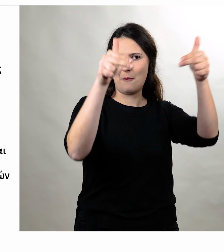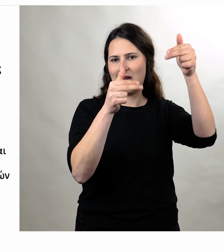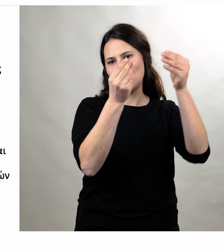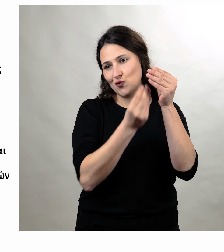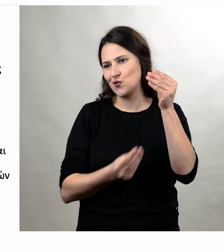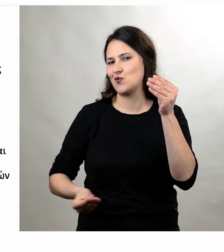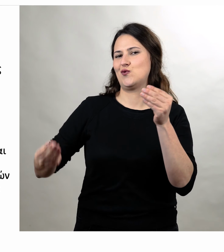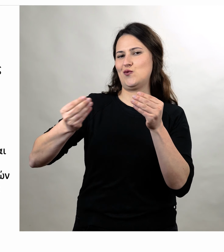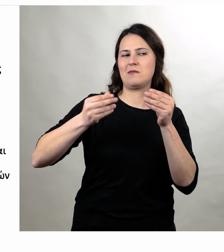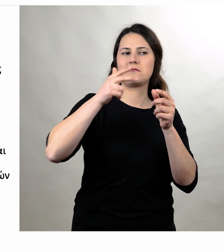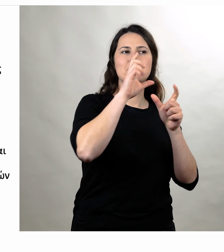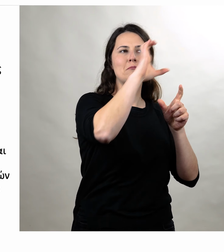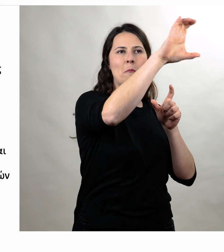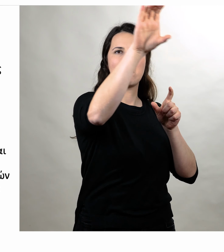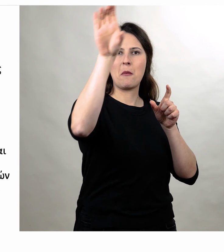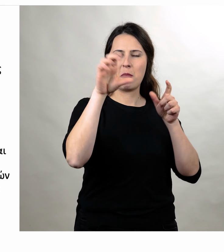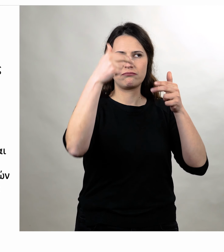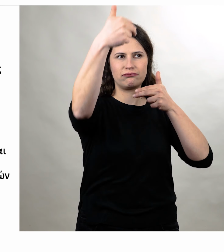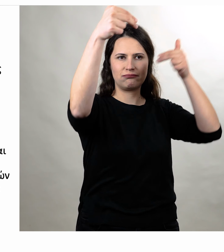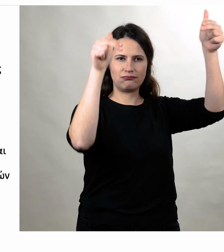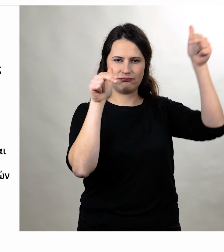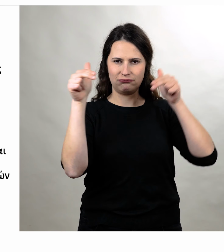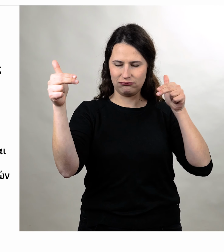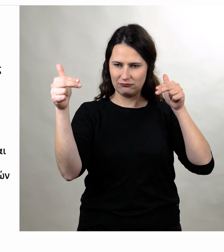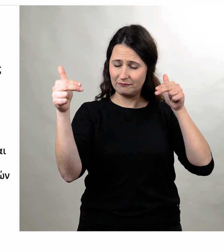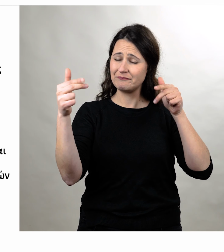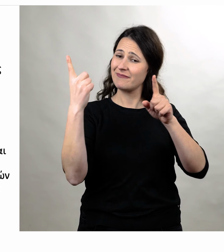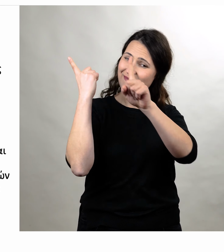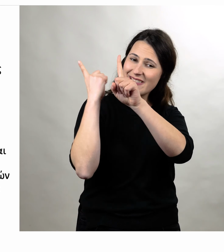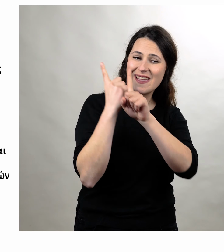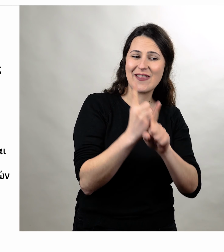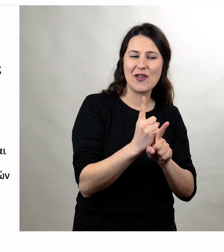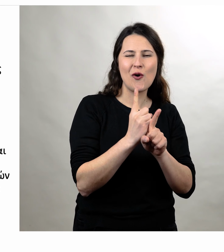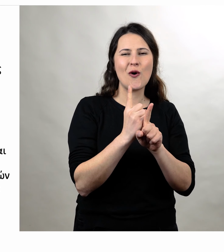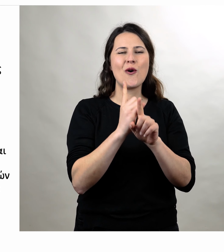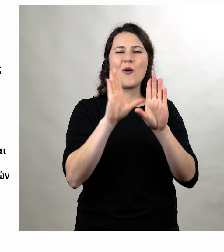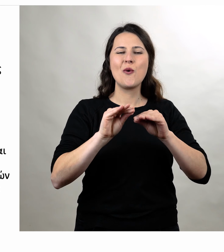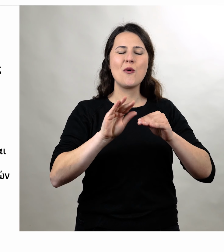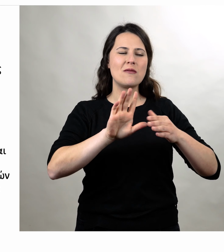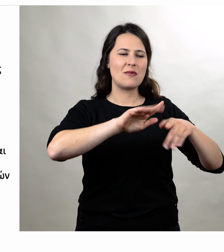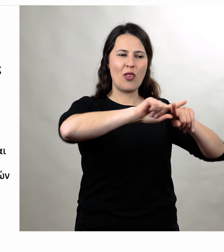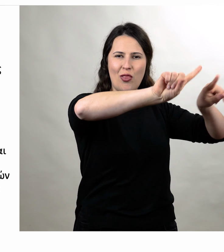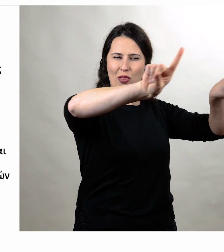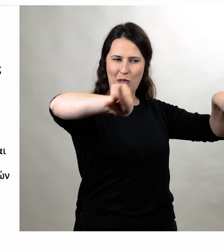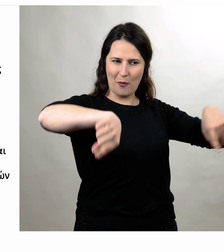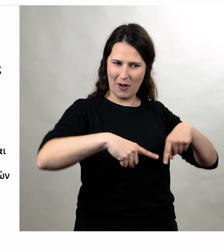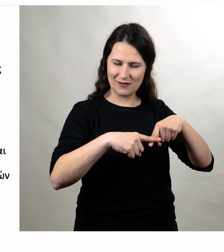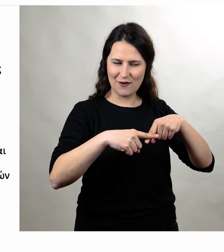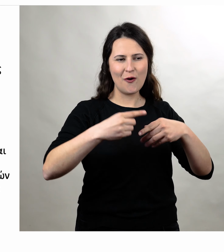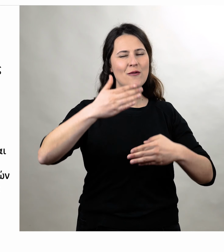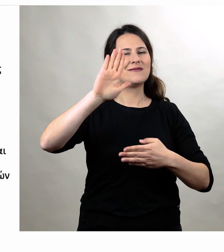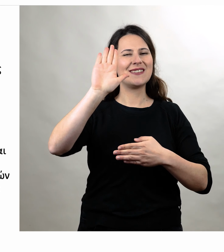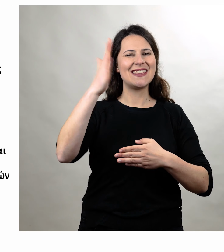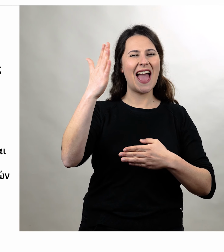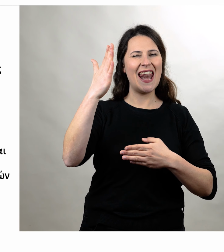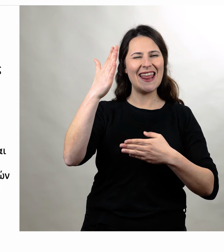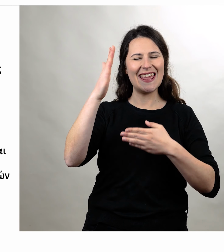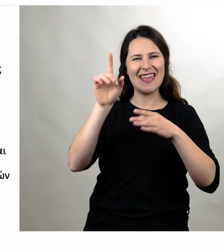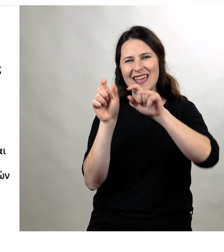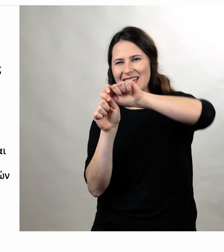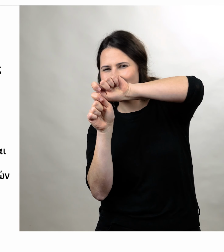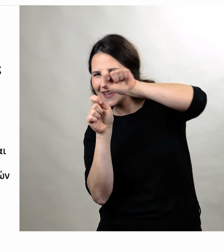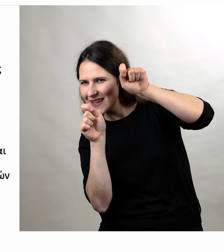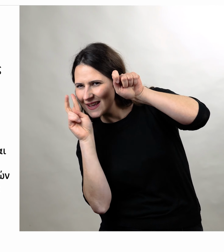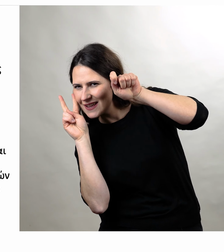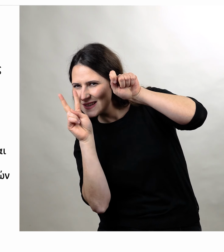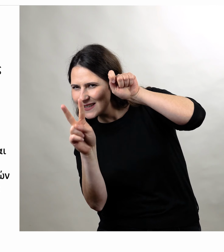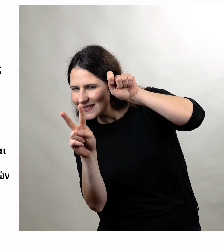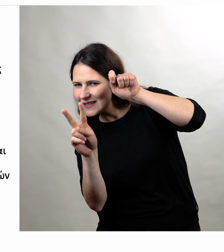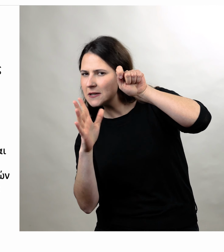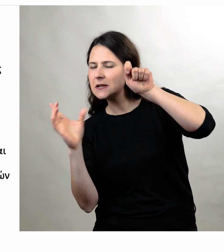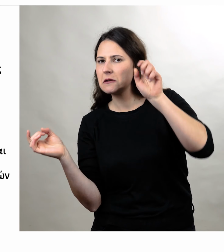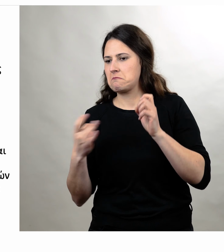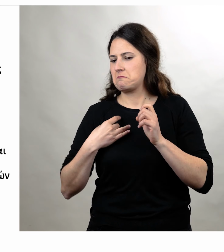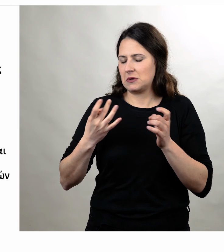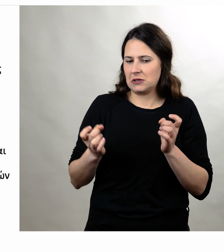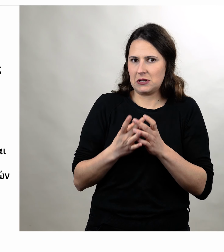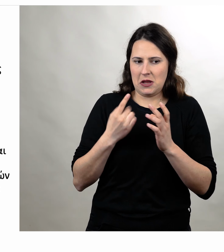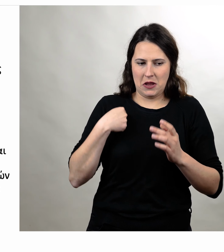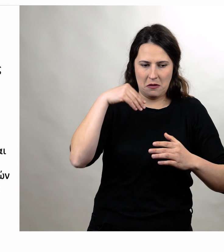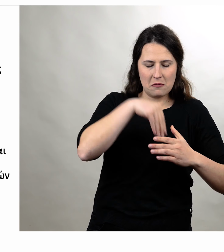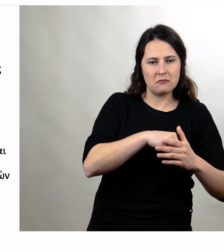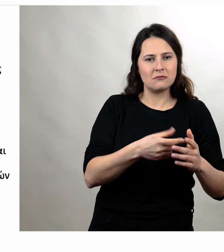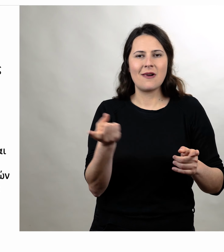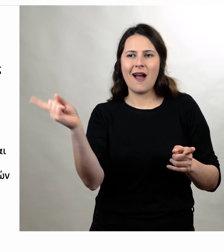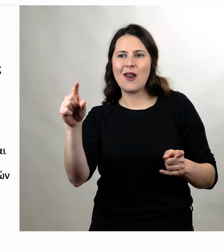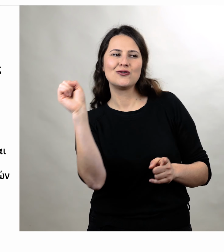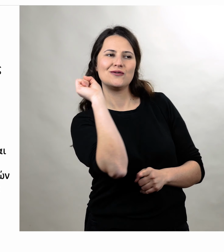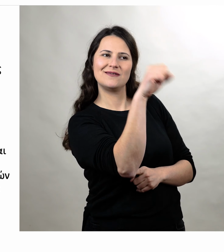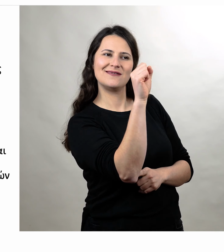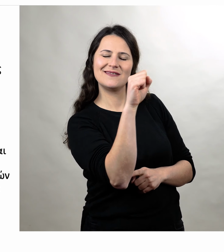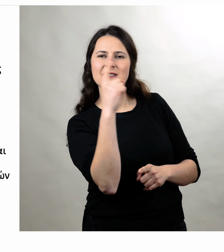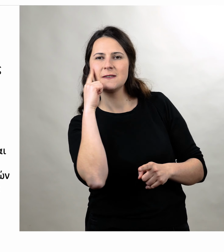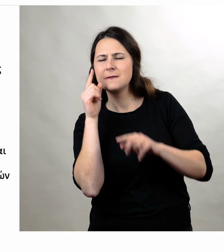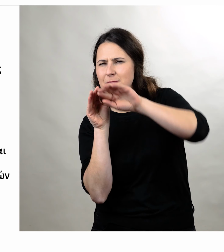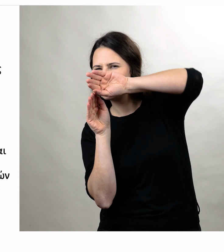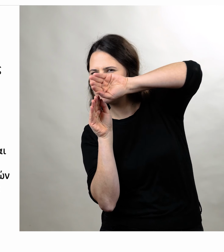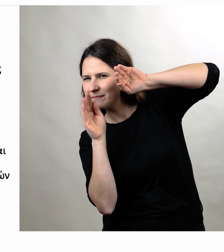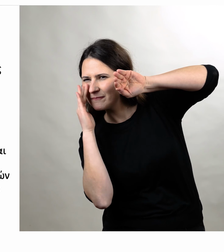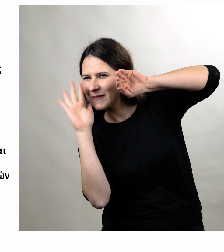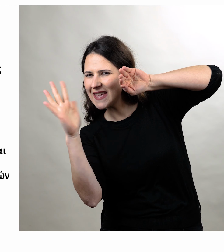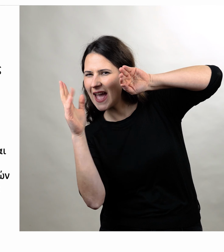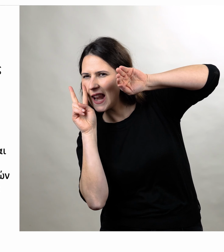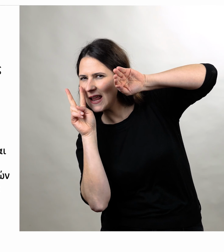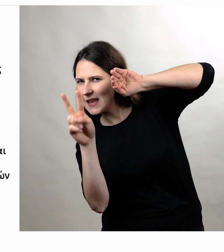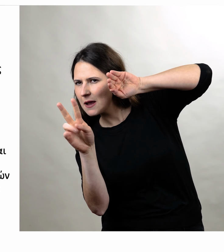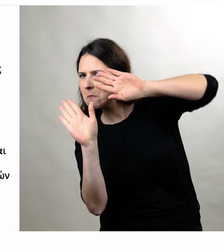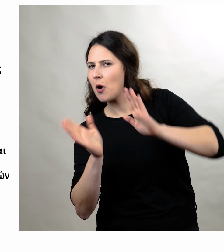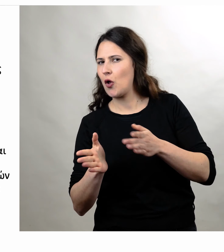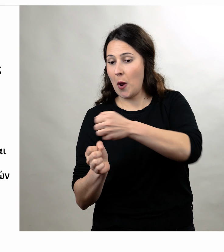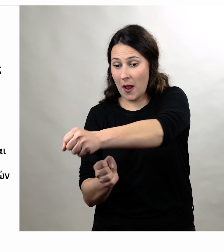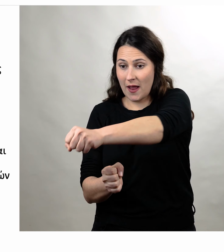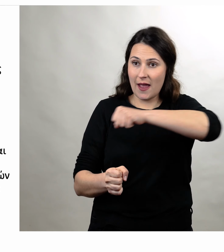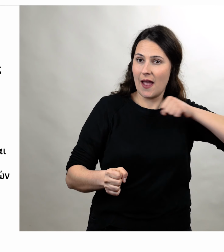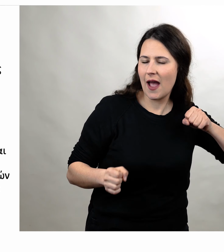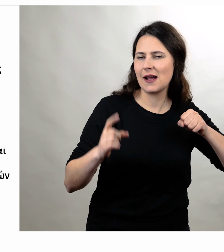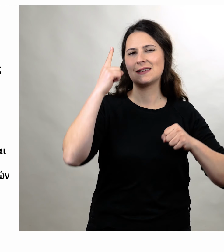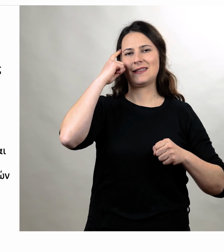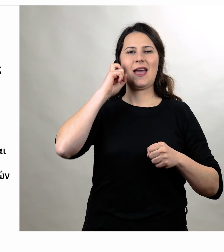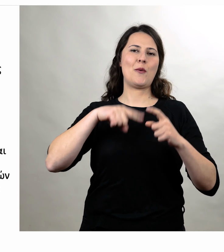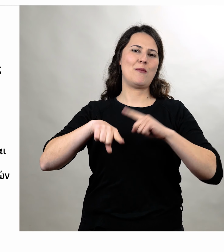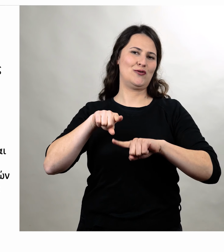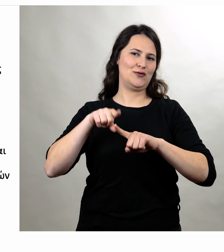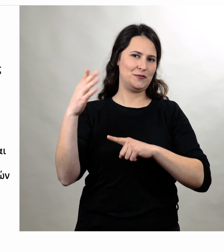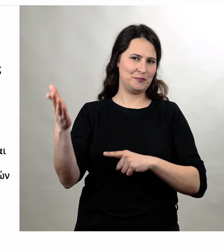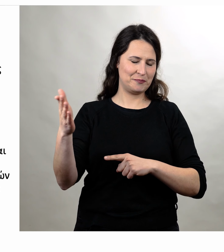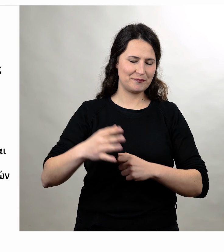Να εγκαταστήσουν γυαλί εποπτείας στις πόρτες των δωματίων των επιβατών, έτσι ώστε οι επιβάτες να μπορούν να δουν ποιους βρίσκεται έξω από το δωμάτιό τους, πριν ανοίξουν την πόρτα.